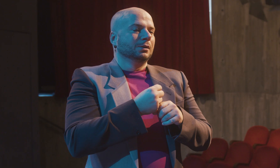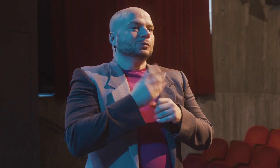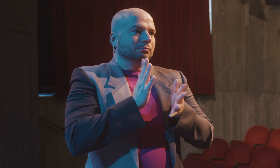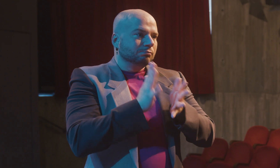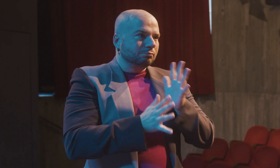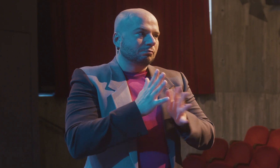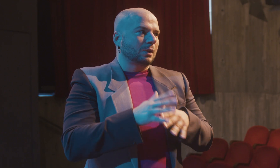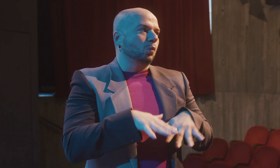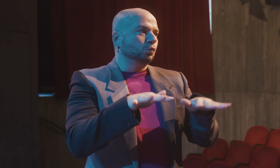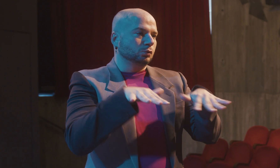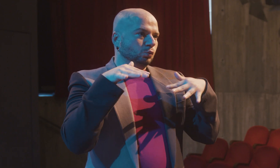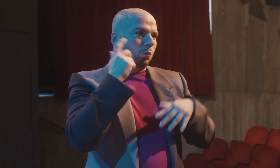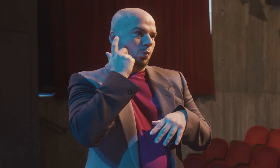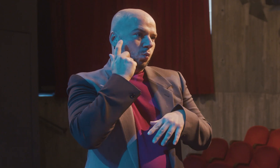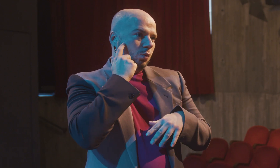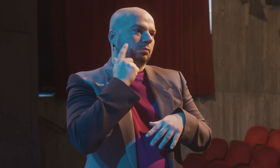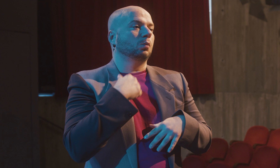Während der Show voiced ein Kommunikationsassistent